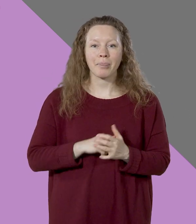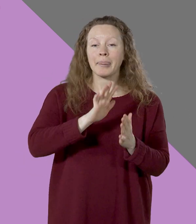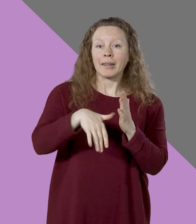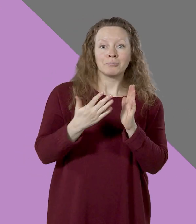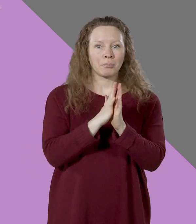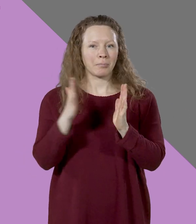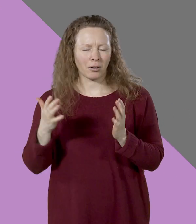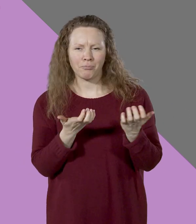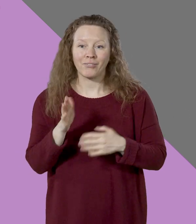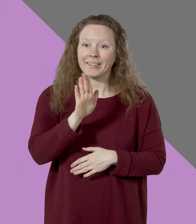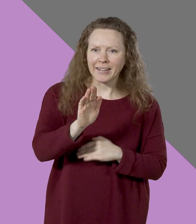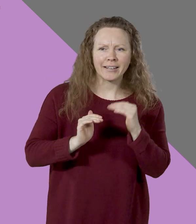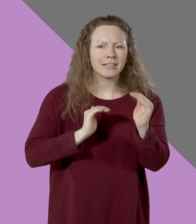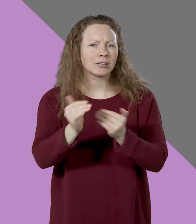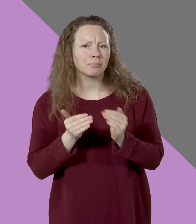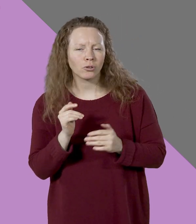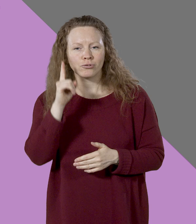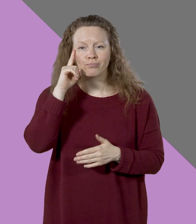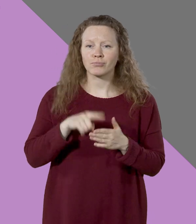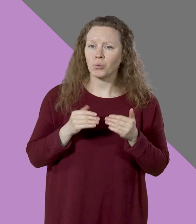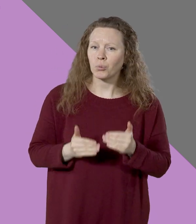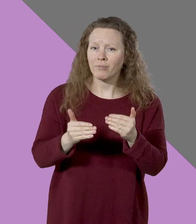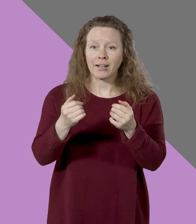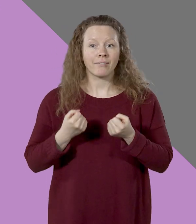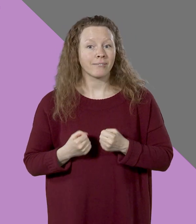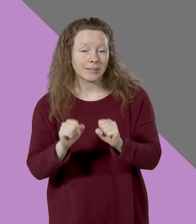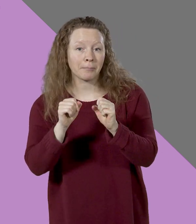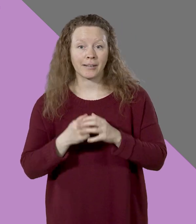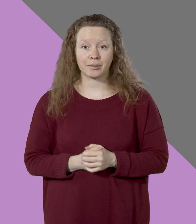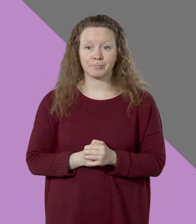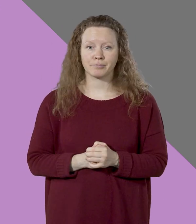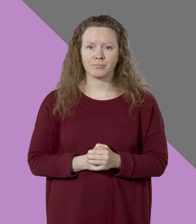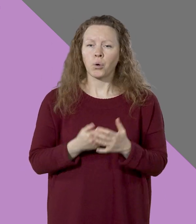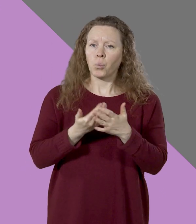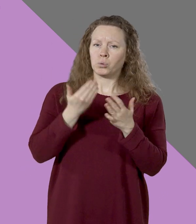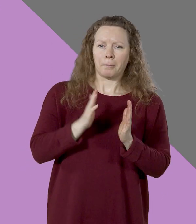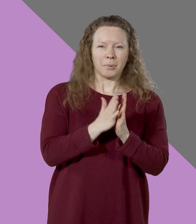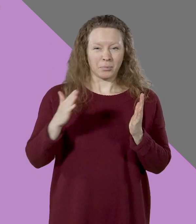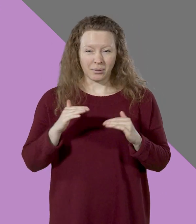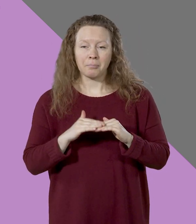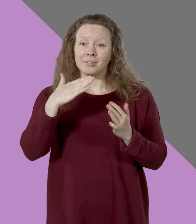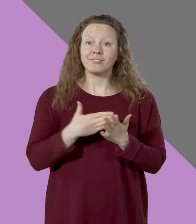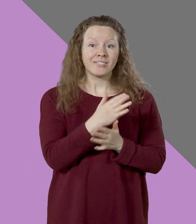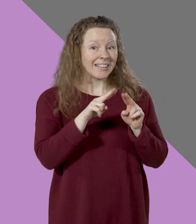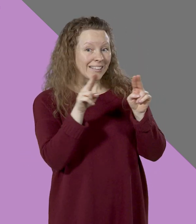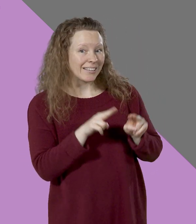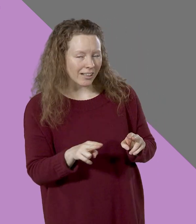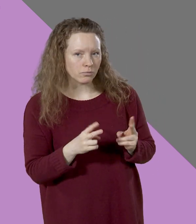Teckenspråkiga biblioteket behöver just din respons för att utveckla sin verksamhet! Eftersom biblioteket fungerar uteslutande på nätet -